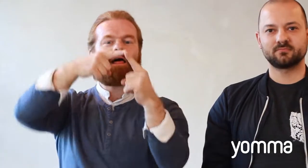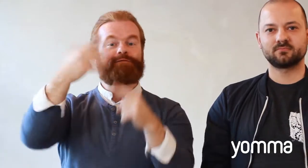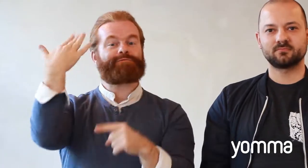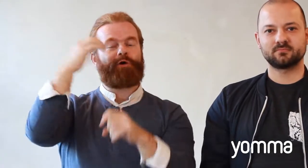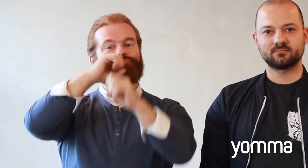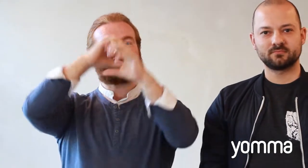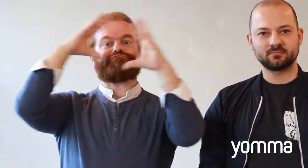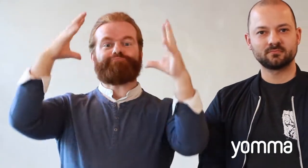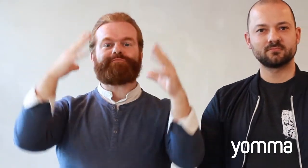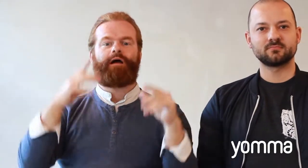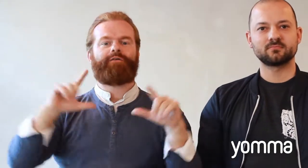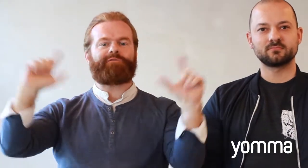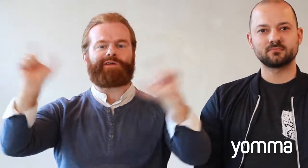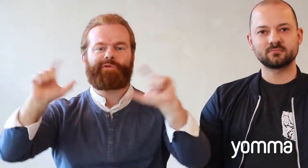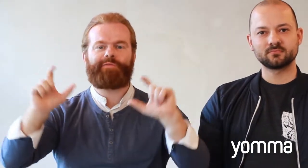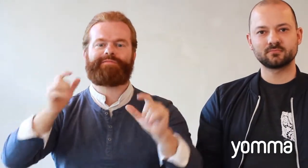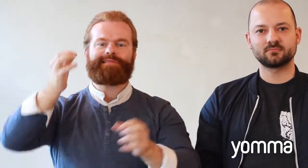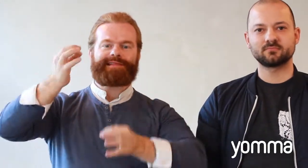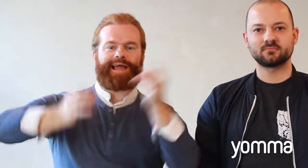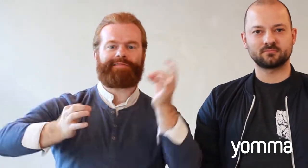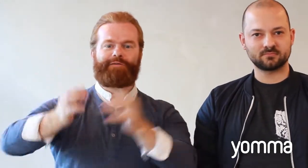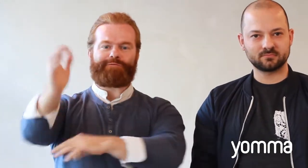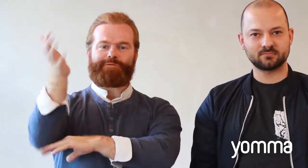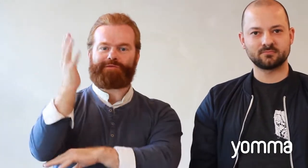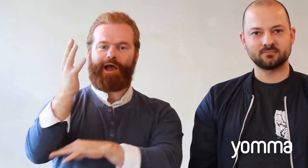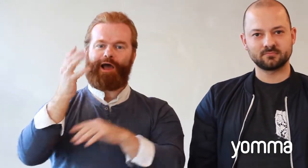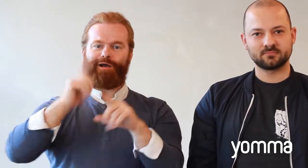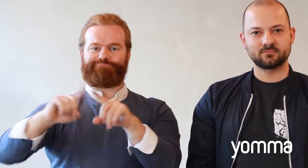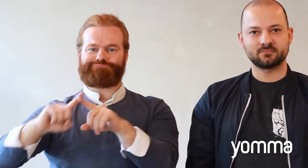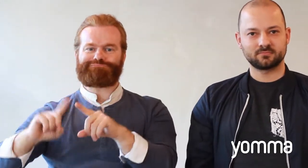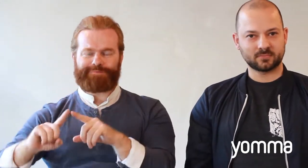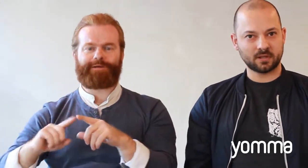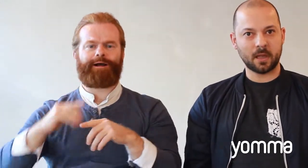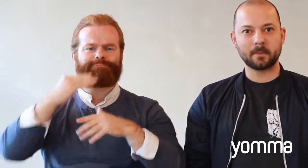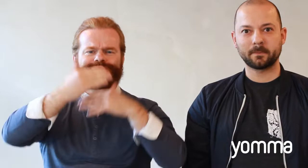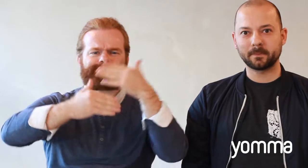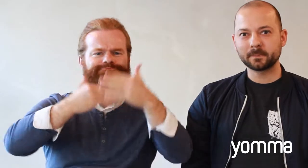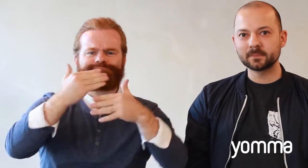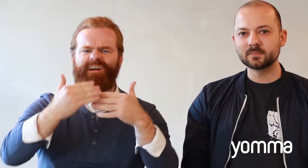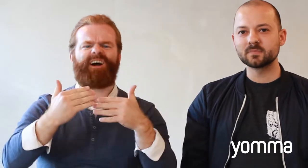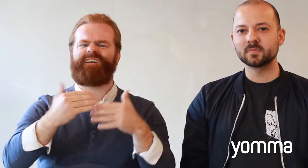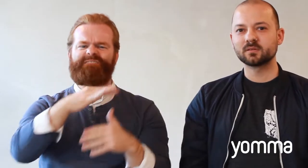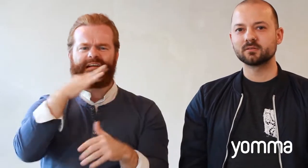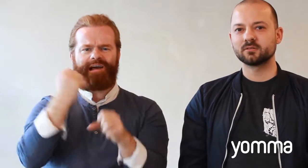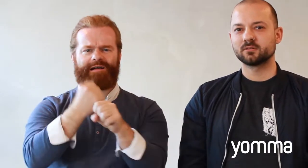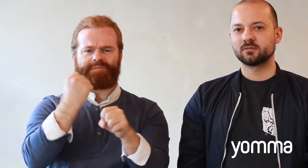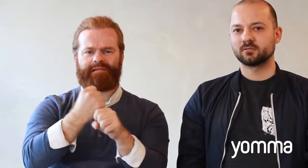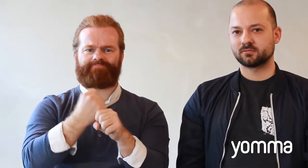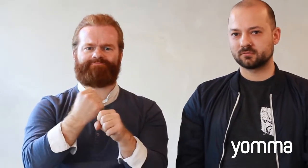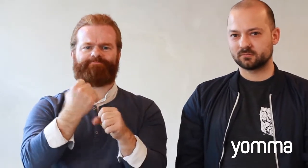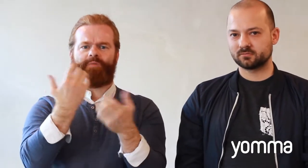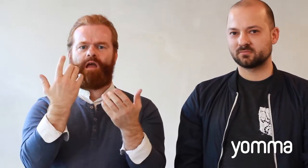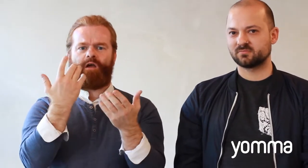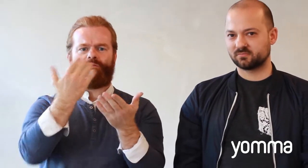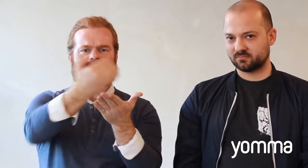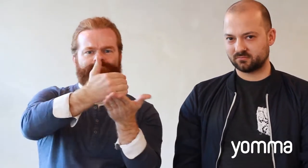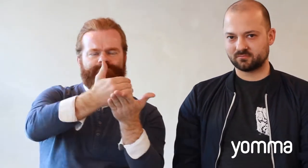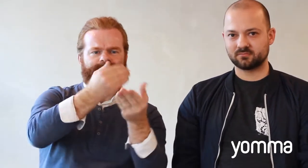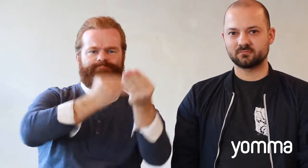Unser Ziel war, viele Veranstaltungen wie Theater und Vorträge zu machen. Jedoch hieß es viel Arbeit, die nicht besonders wirtschaftlich war.